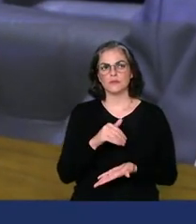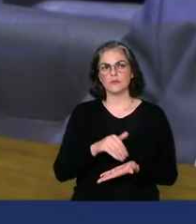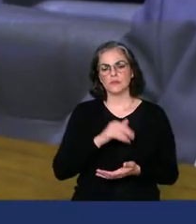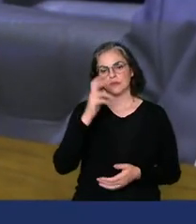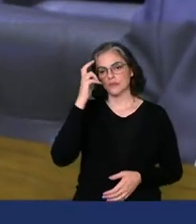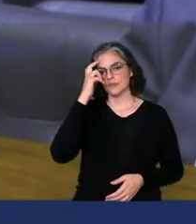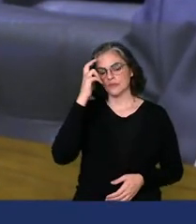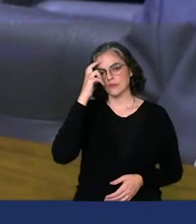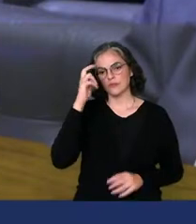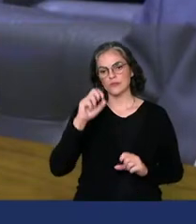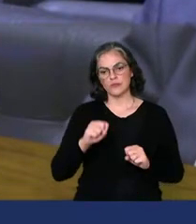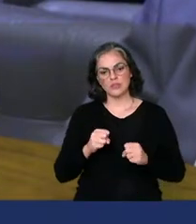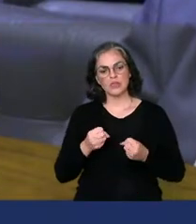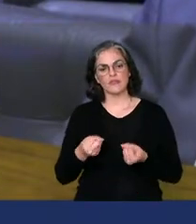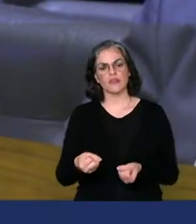QUE A SECRETARIA DE CULTURA